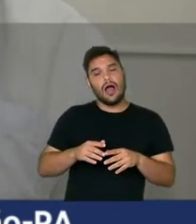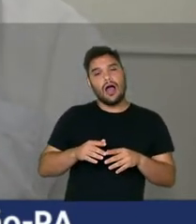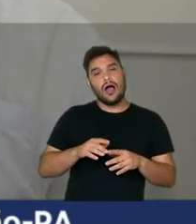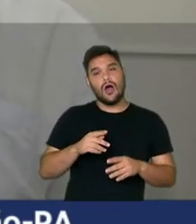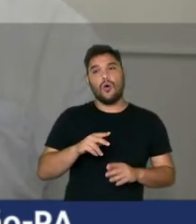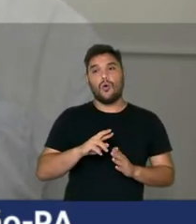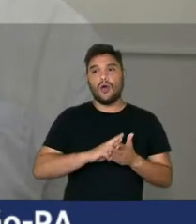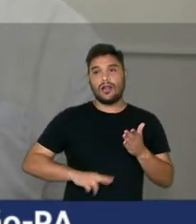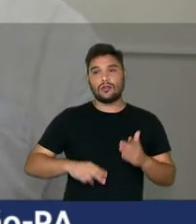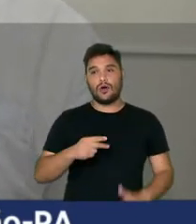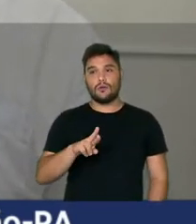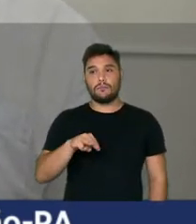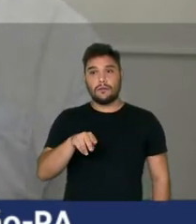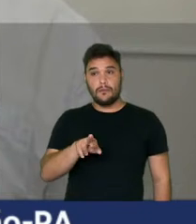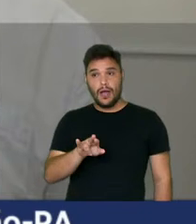A PAGAR PAGOS EM DEMAIS OPERAÇÕES PAGOS EM RESTOS